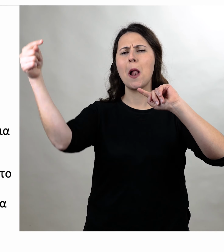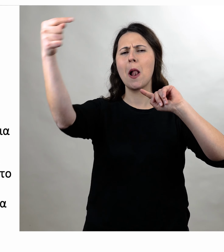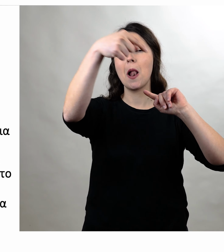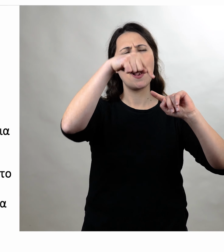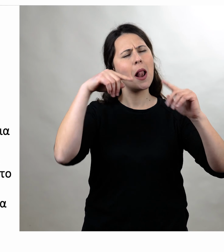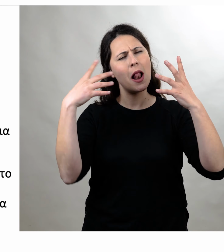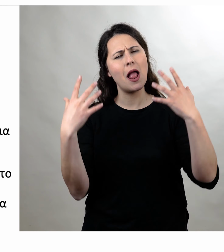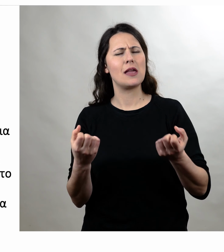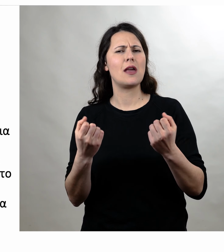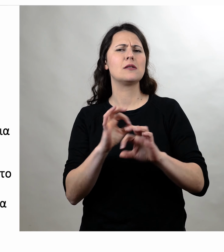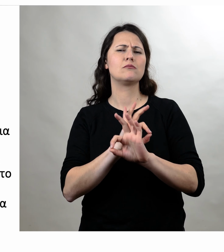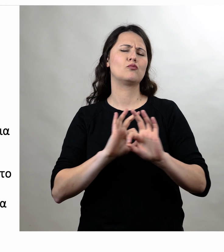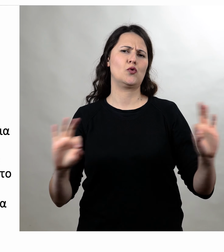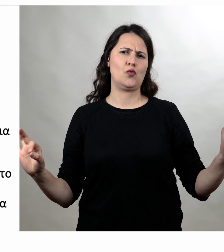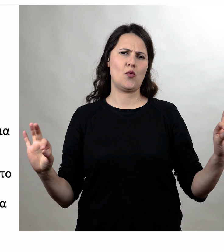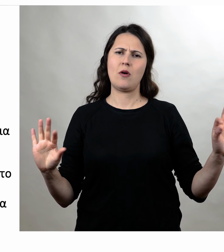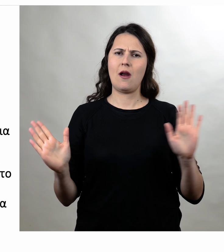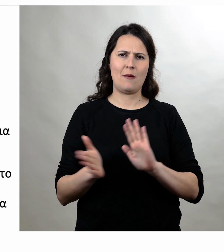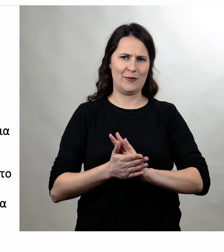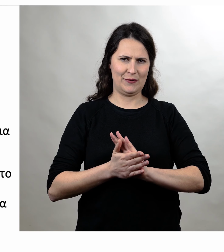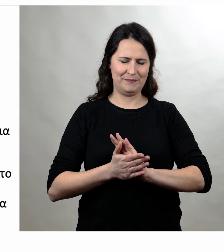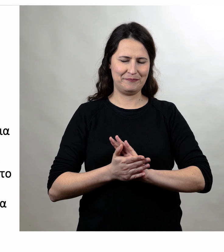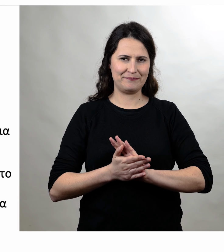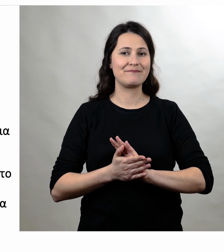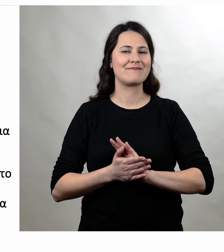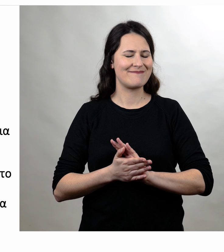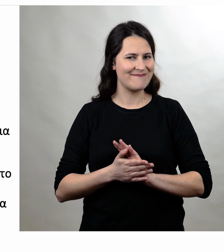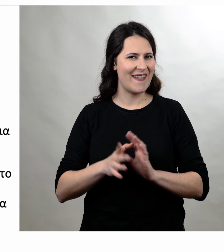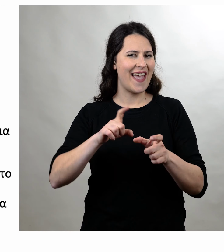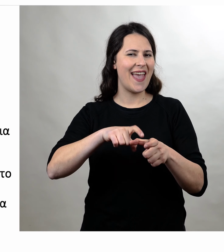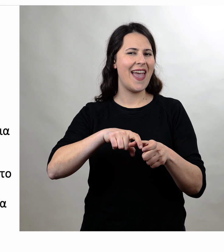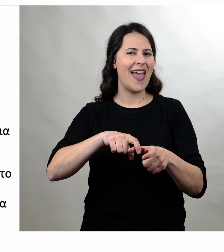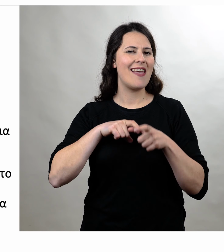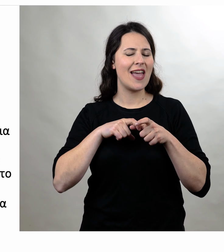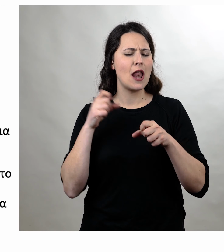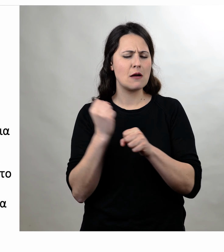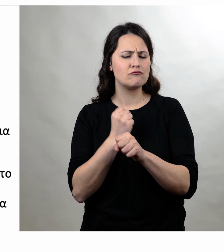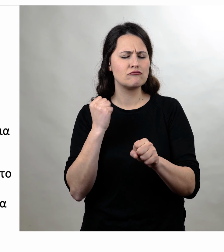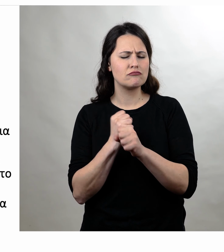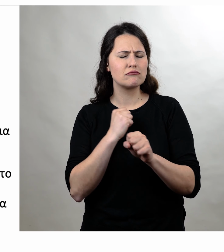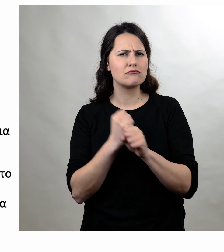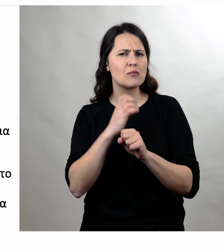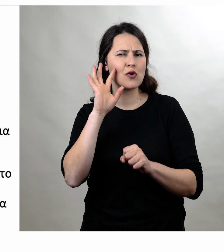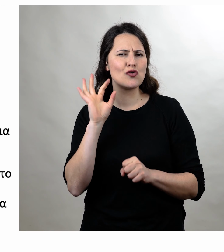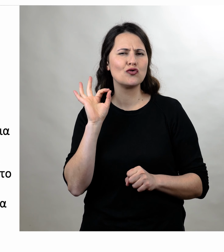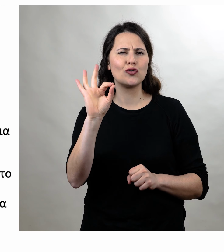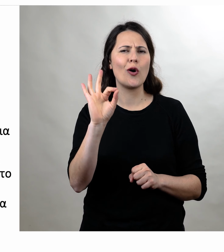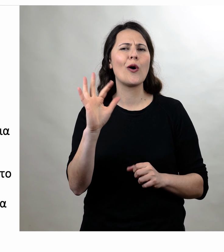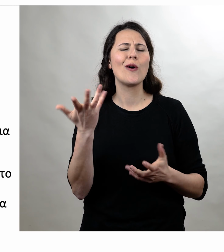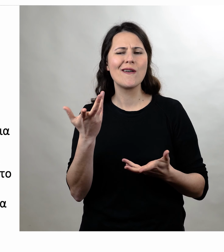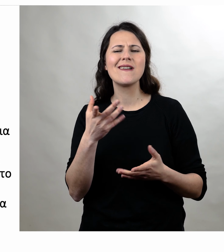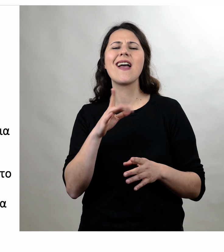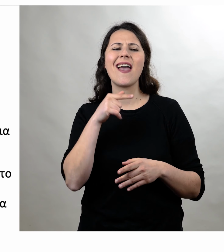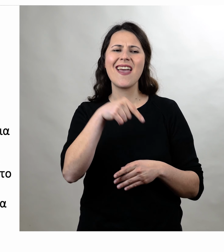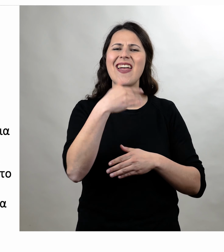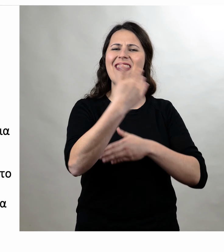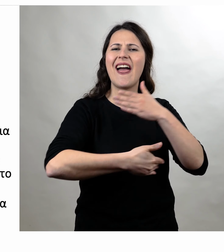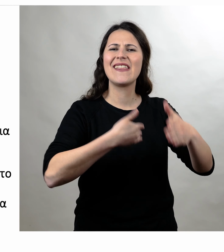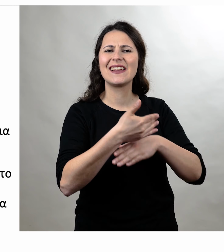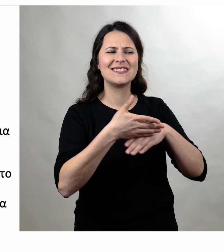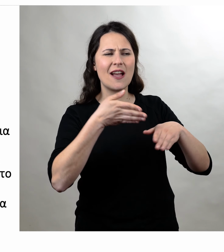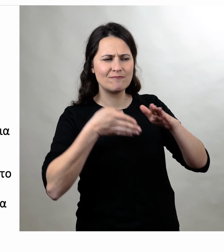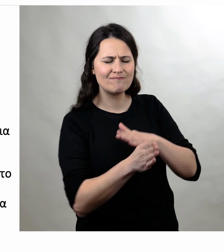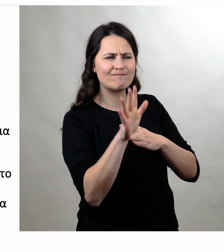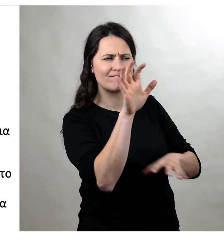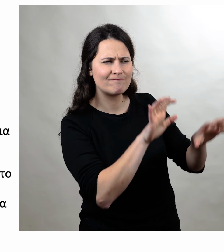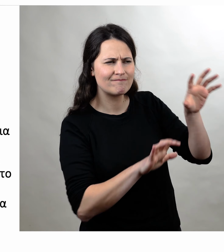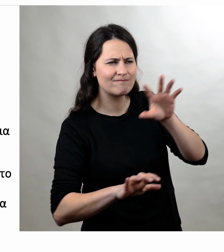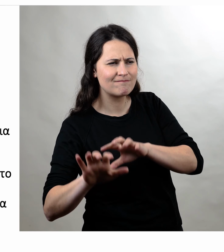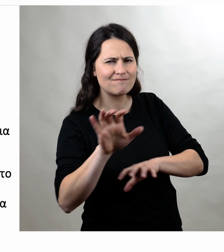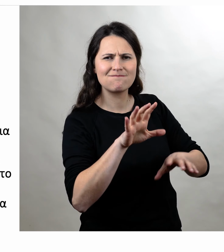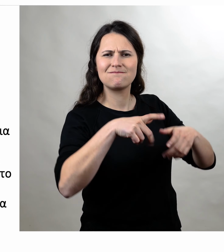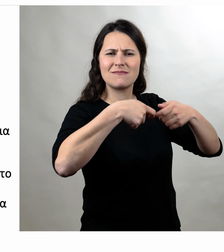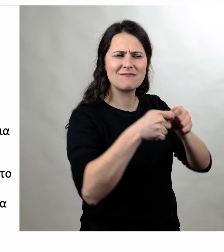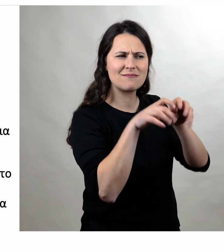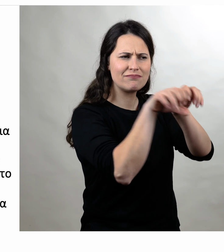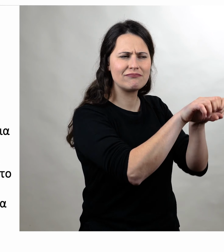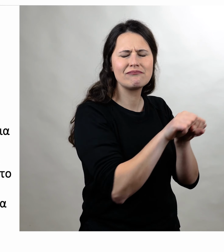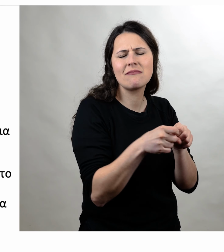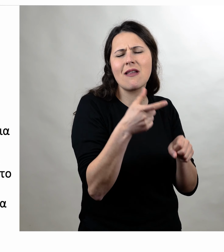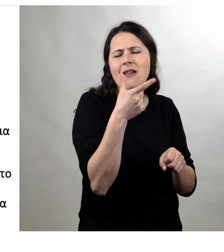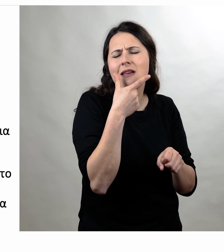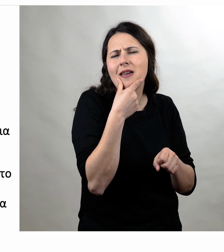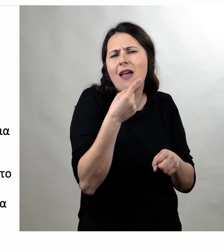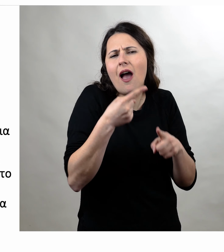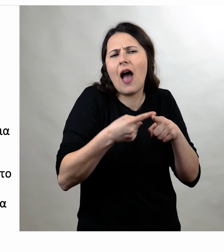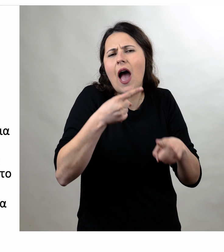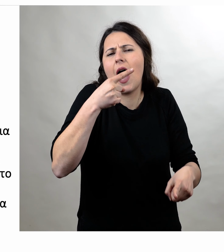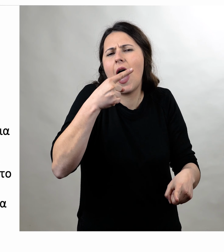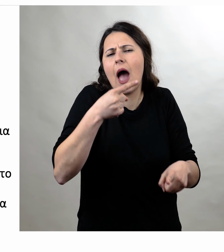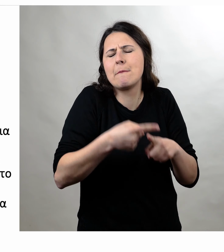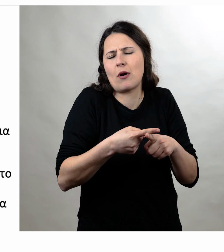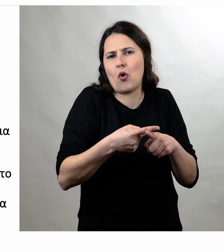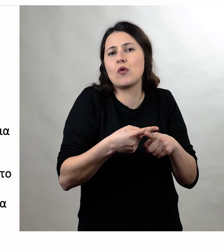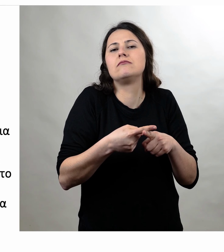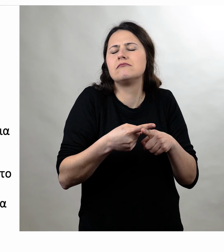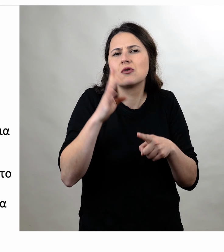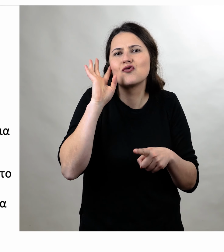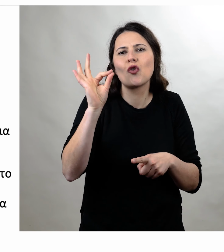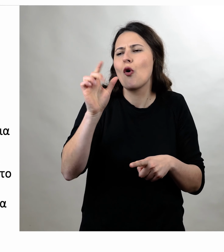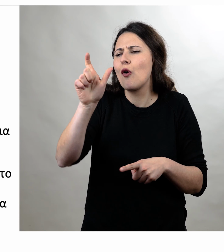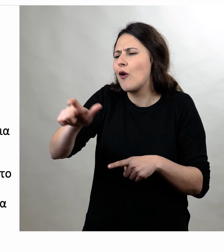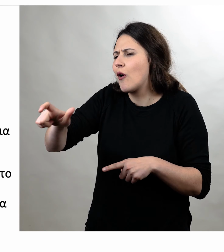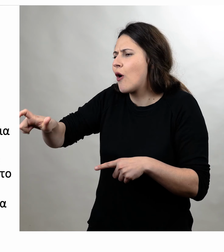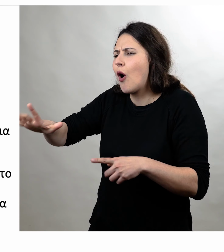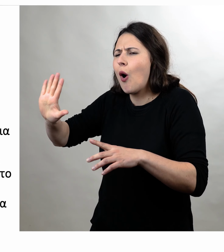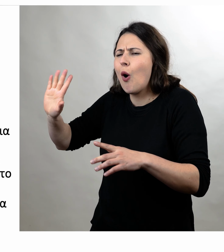Η εταιρεία εργάζεται για την απλούστευση της διαδικασίας κράτησης ακτοπλοϊκών εισιτηρίων, έτσι ώστε να μπορεί να εξυπηρετήσει κάθε επιβάτη.